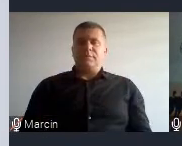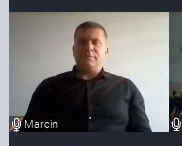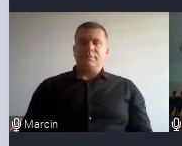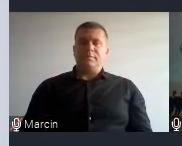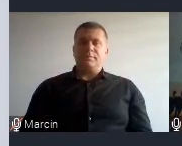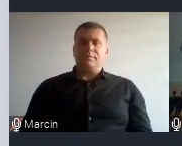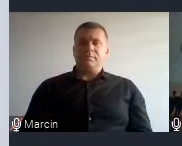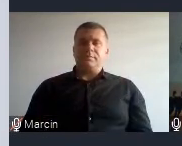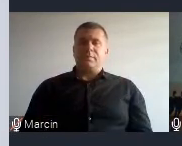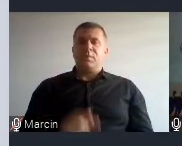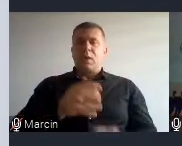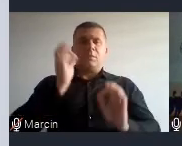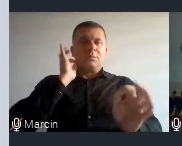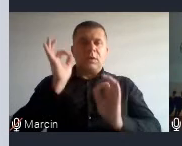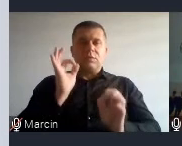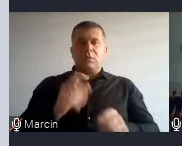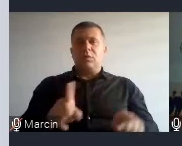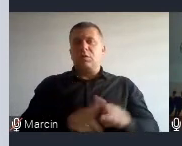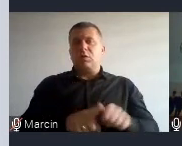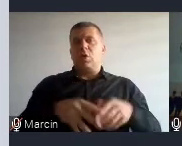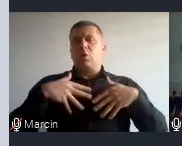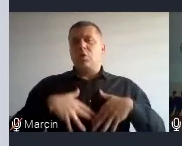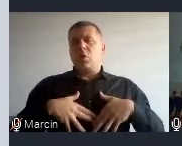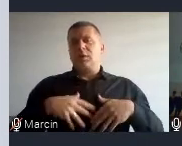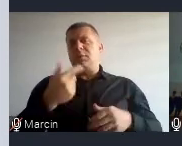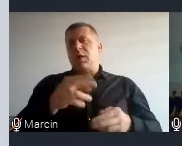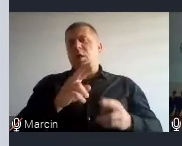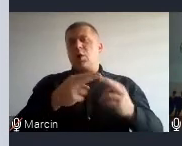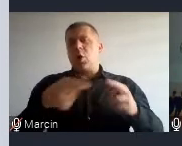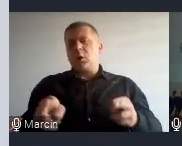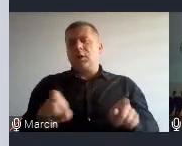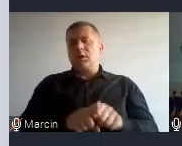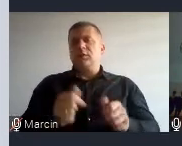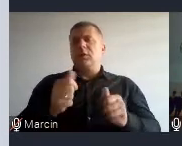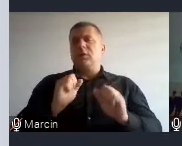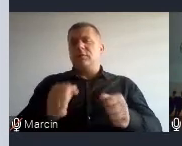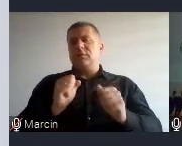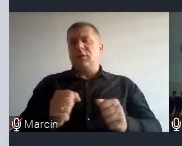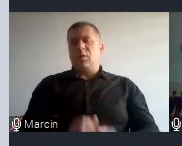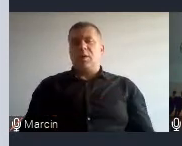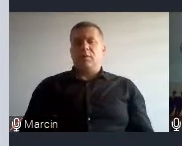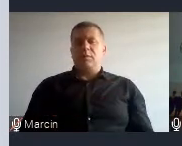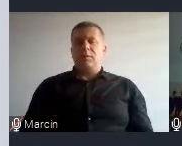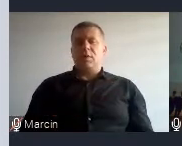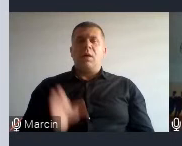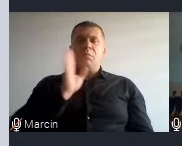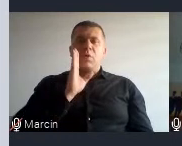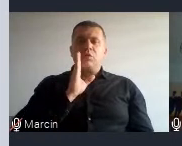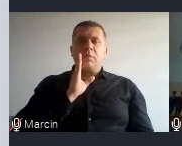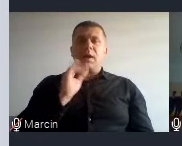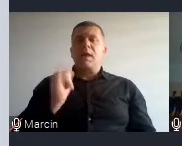To przesłanki tożsamości rodzajowej i funkcjonalnej, czyli podobnego przeznaczenia,